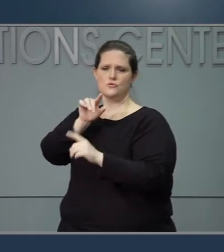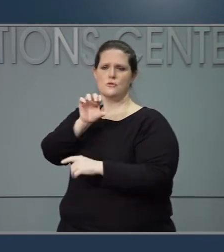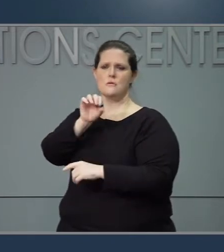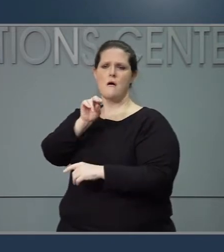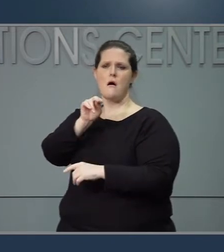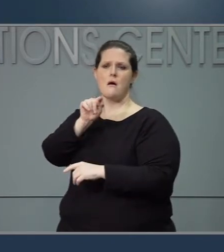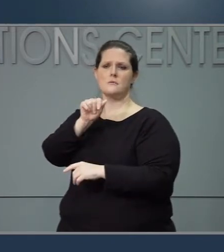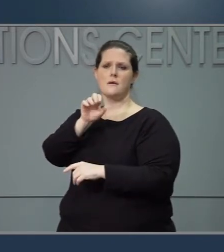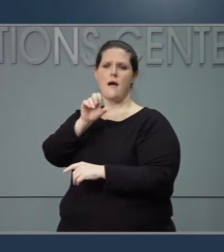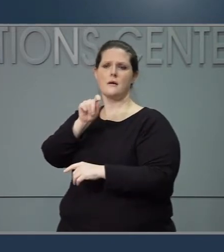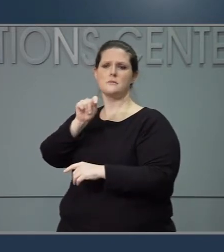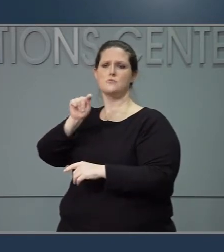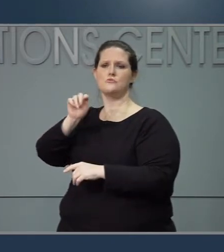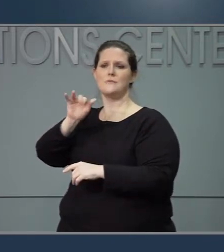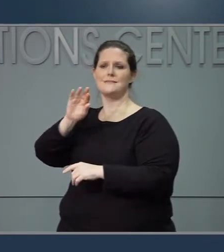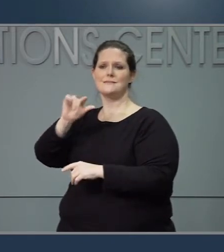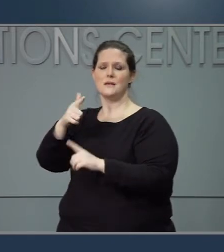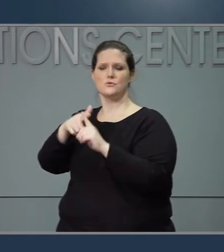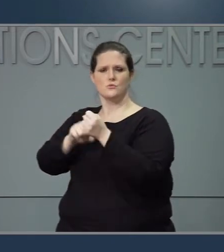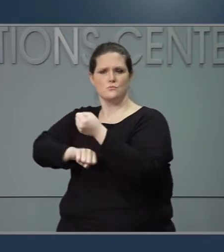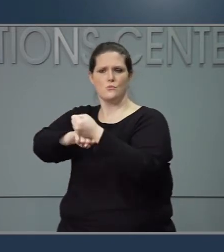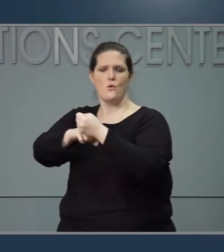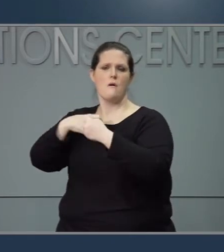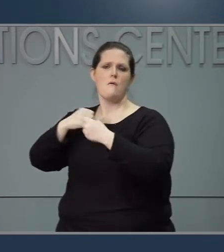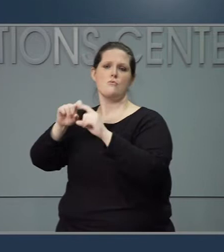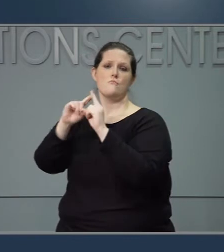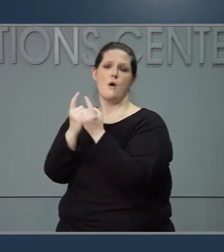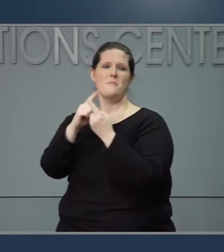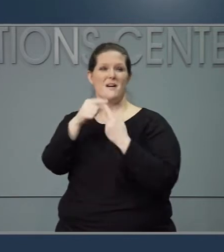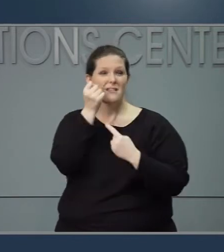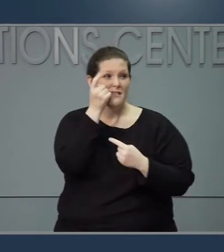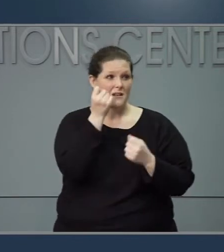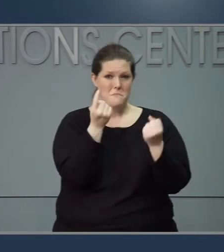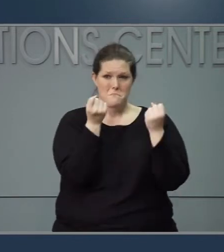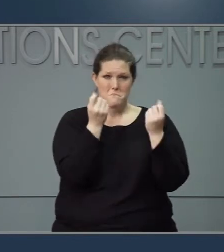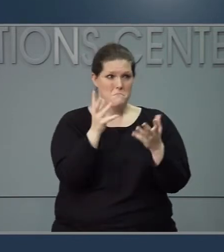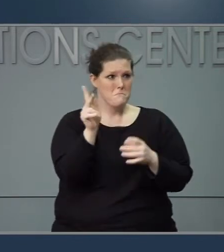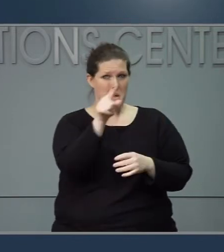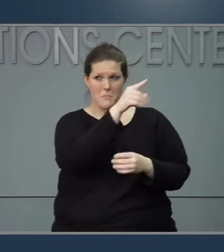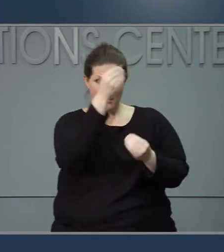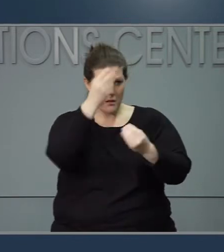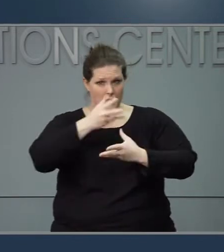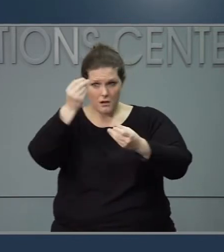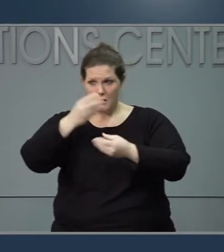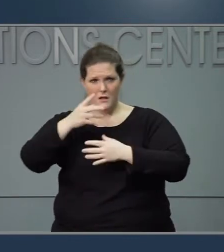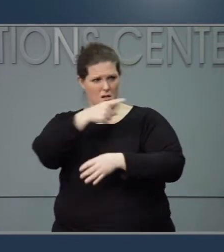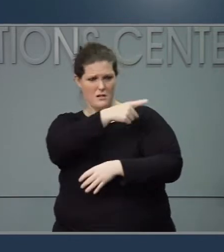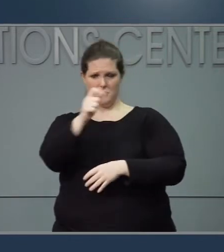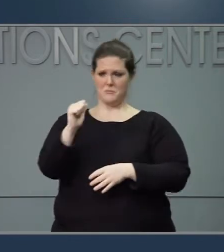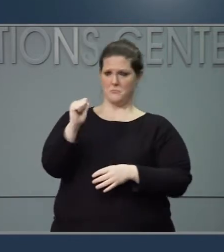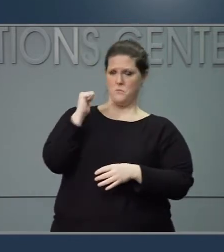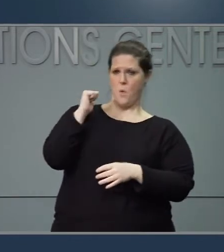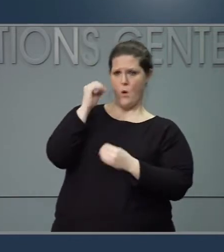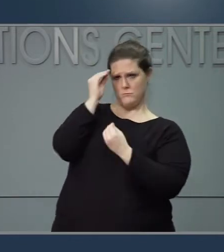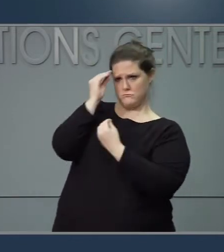COSAS, ¿QUÉ HARÍA USTED SI ASUME EL PODER EN ENERO?, PARA QUE LA ECONOMÍA FUNCIONE.